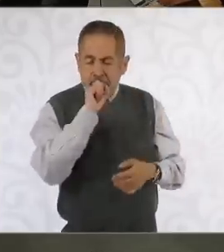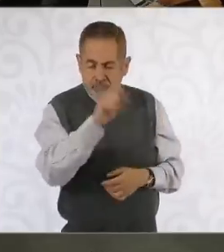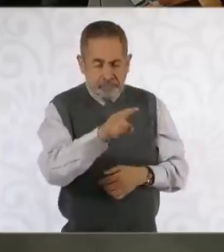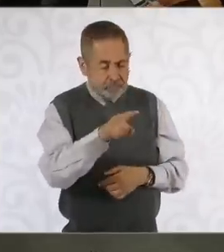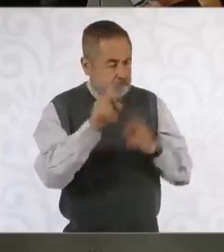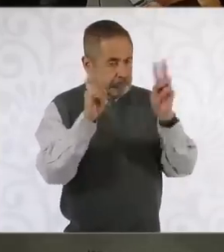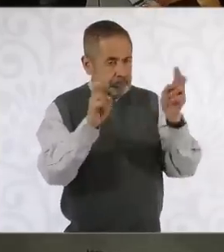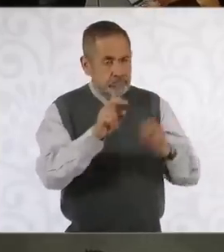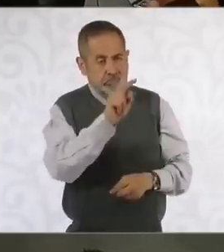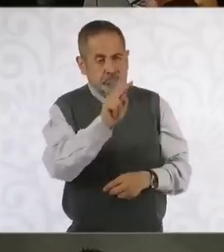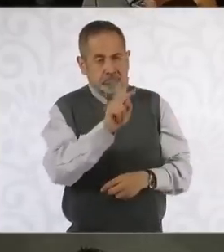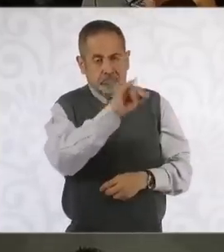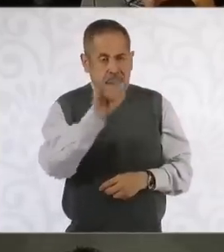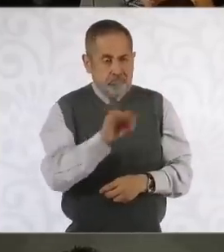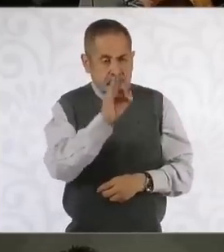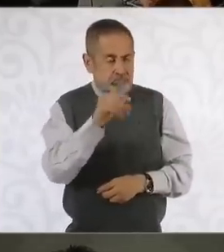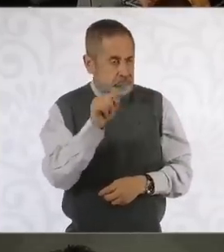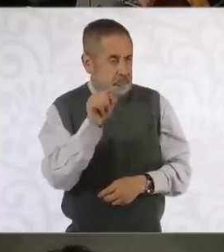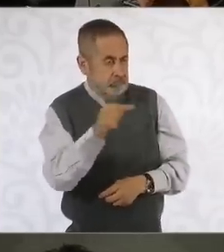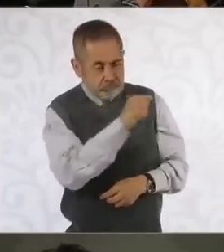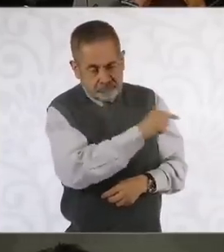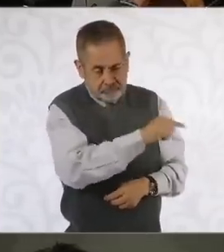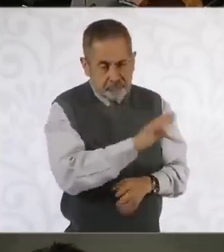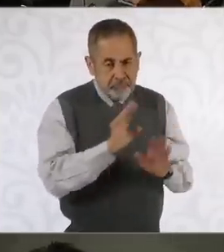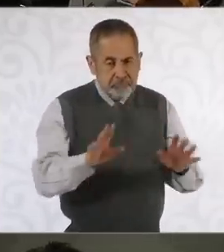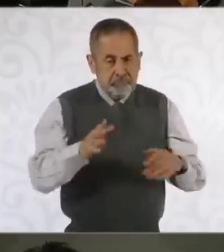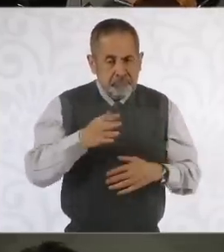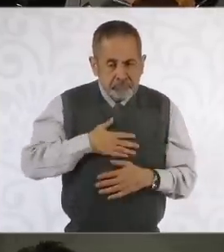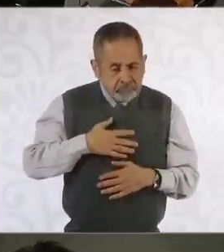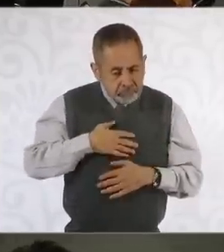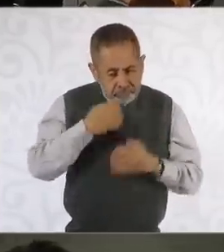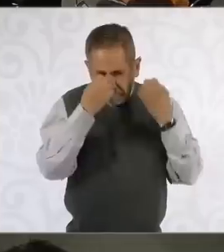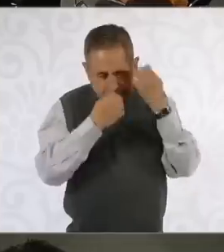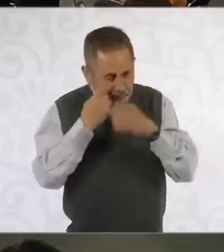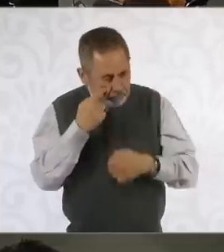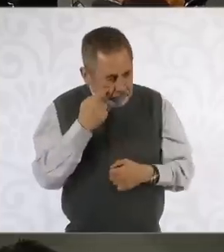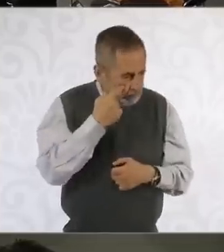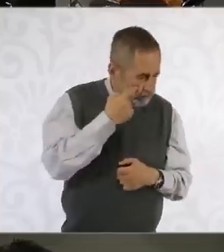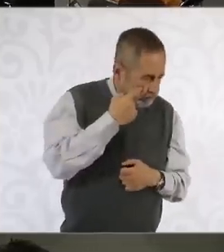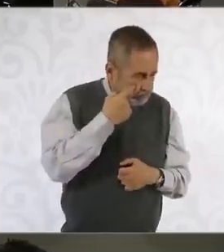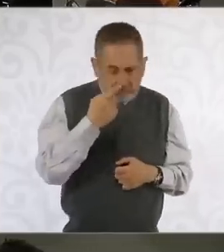del poder judicial eh he estado dando también seguimiento o hemos estado dando seguimiento